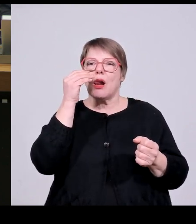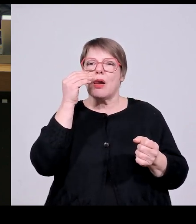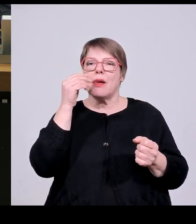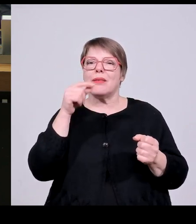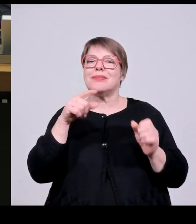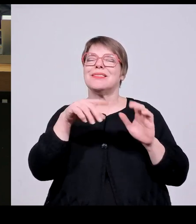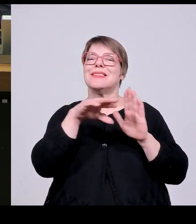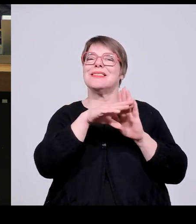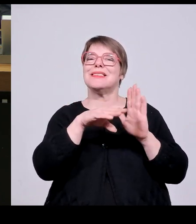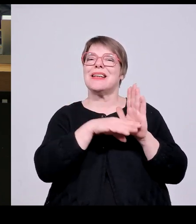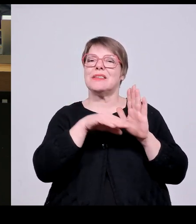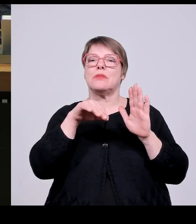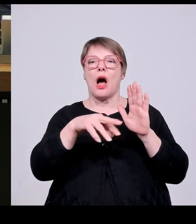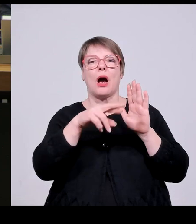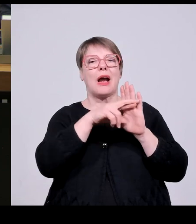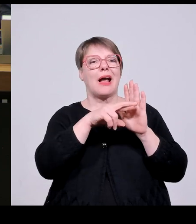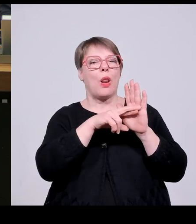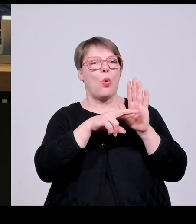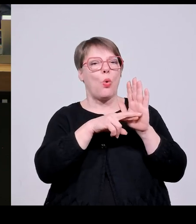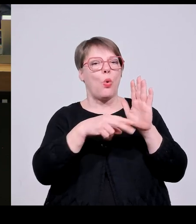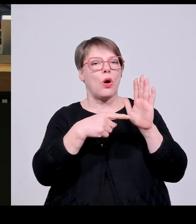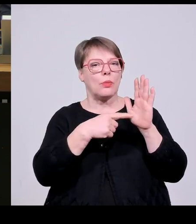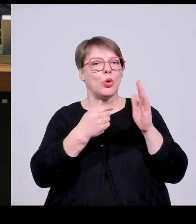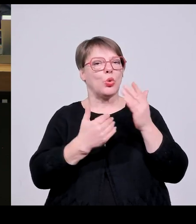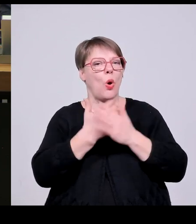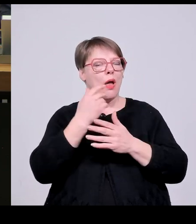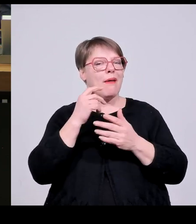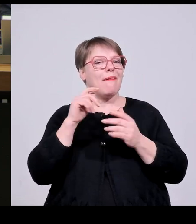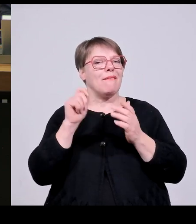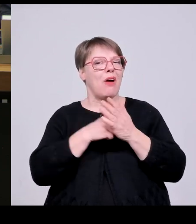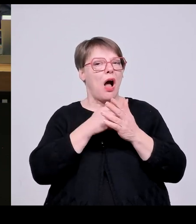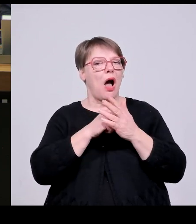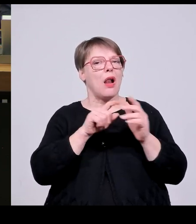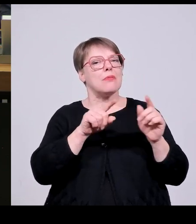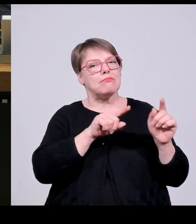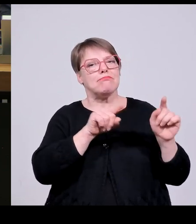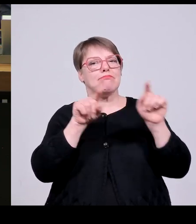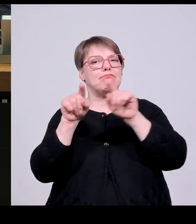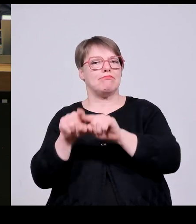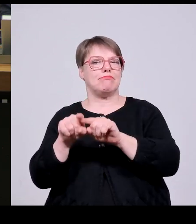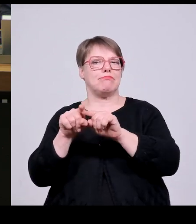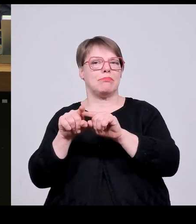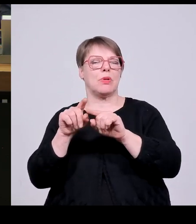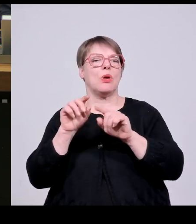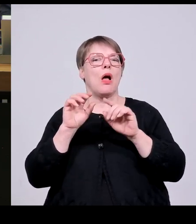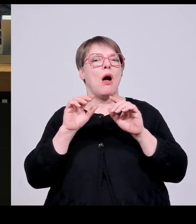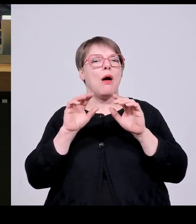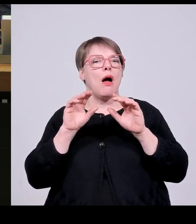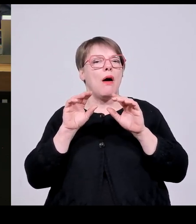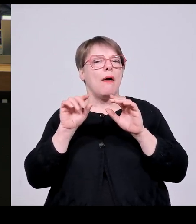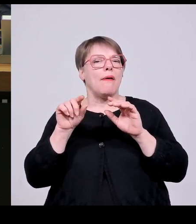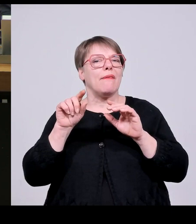das führte ja, meine Damen und Herren, wie Sie wissen gerade dazu, dass es gestern im Ältestenrat eine Verständigung gab.